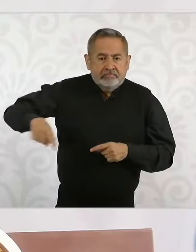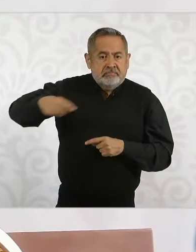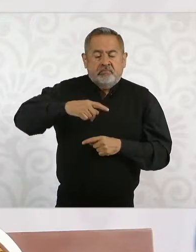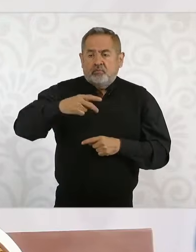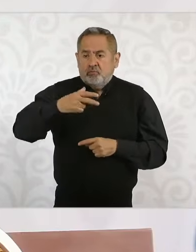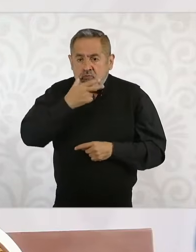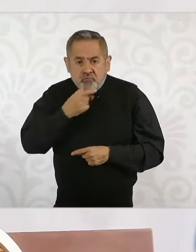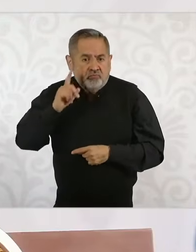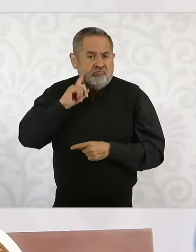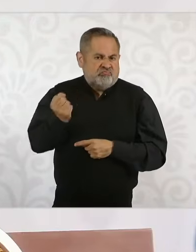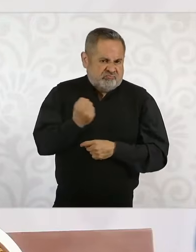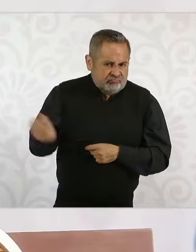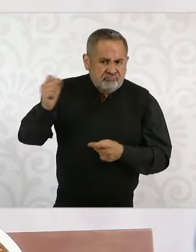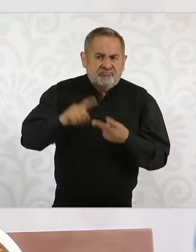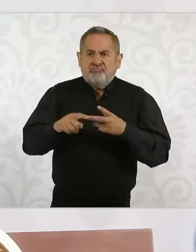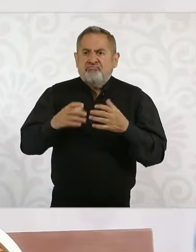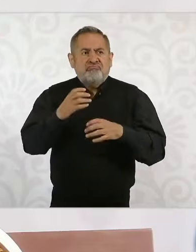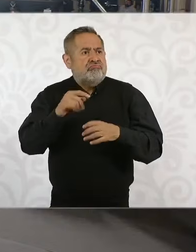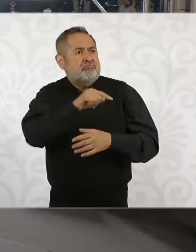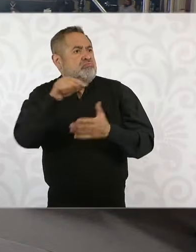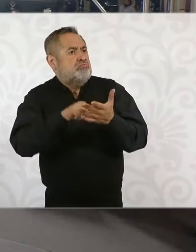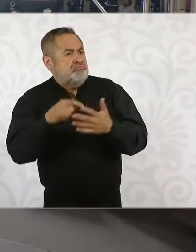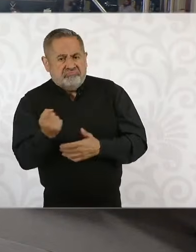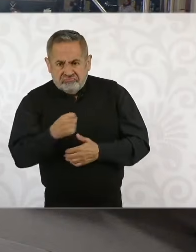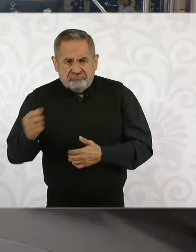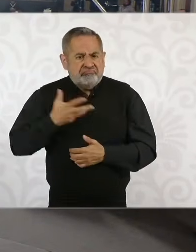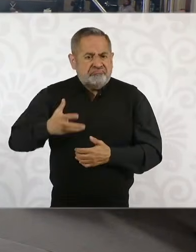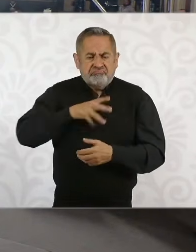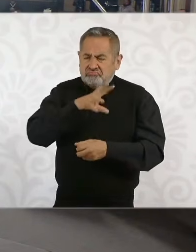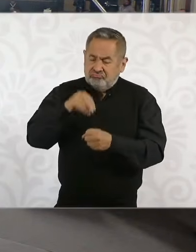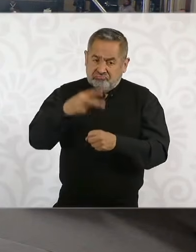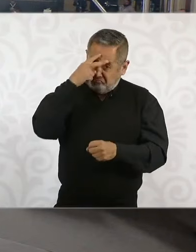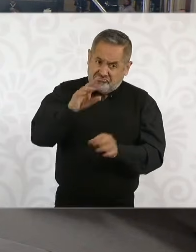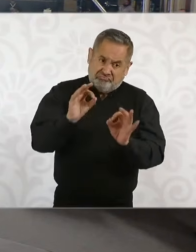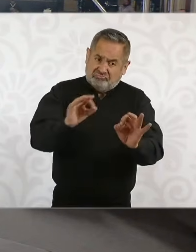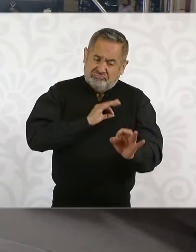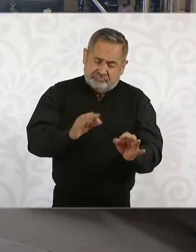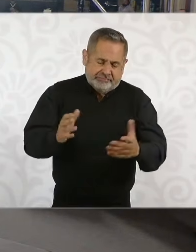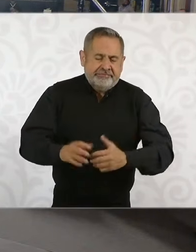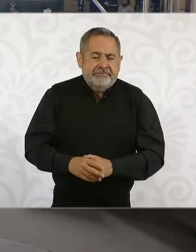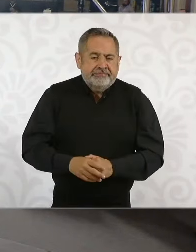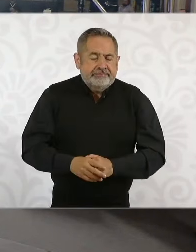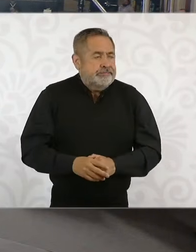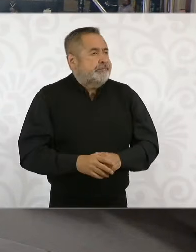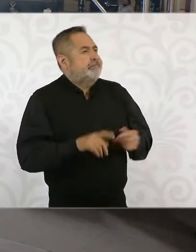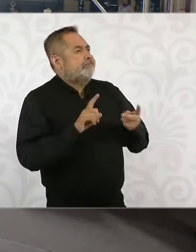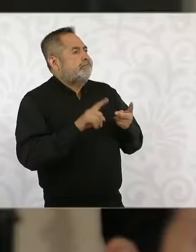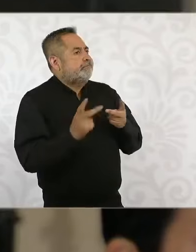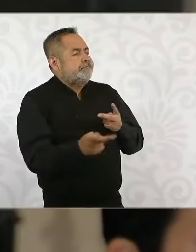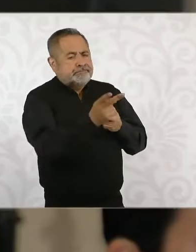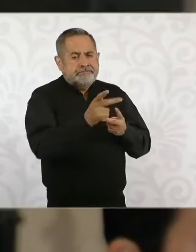y la oportunidad que se está dando en México. Muchas gracias. E en una segunda pregunta, eh, en